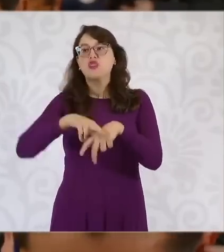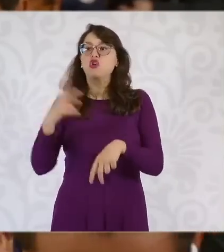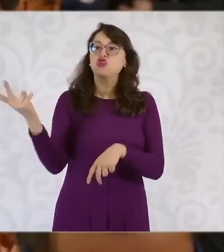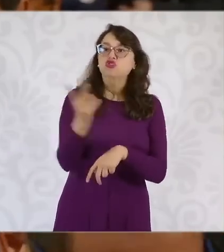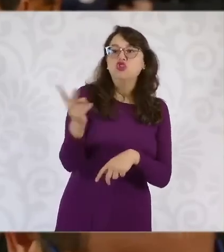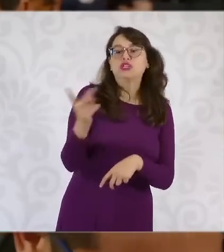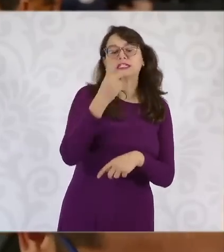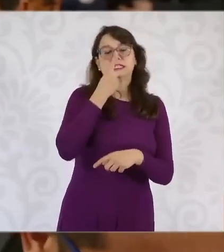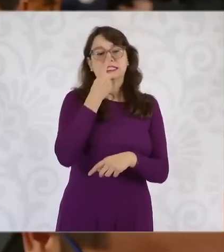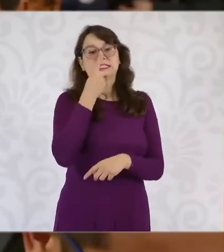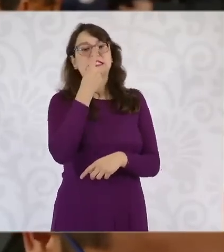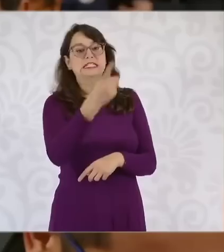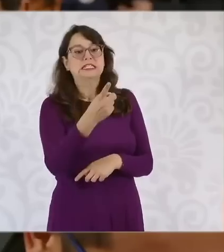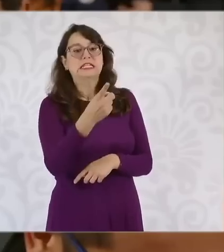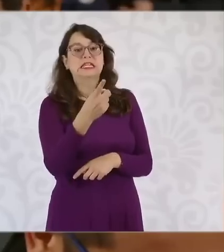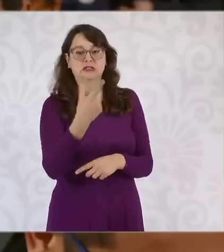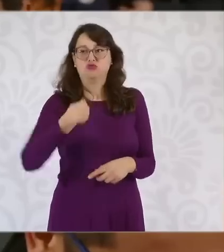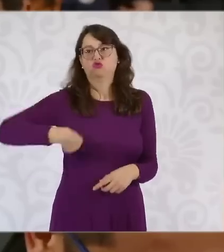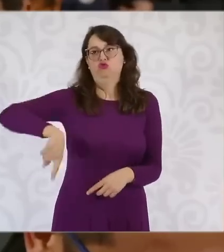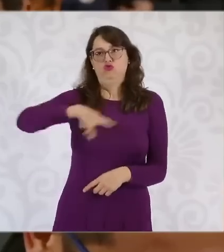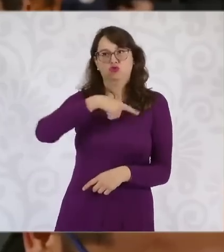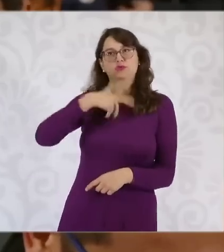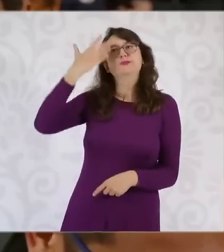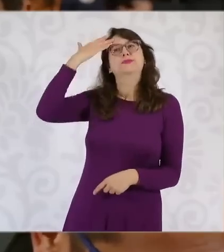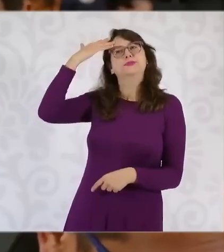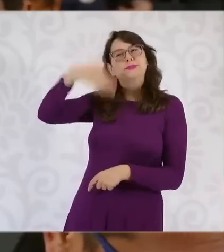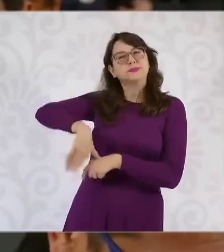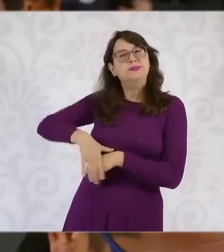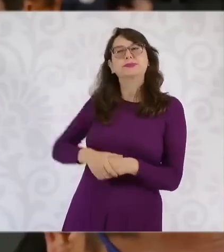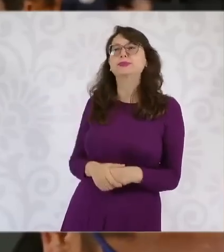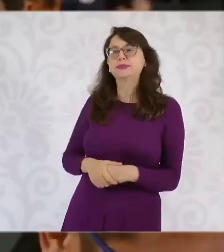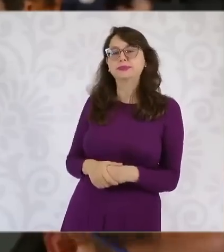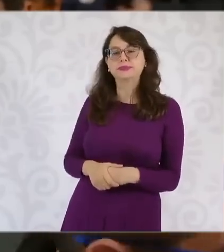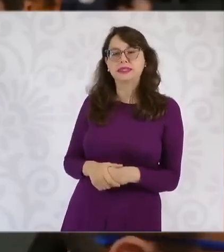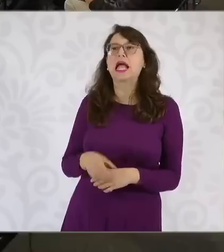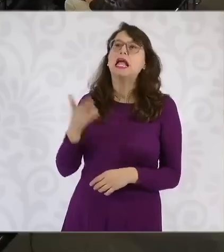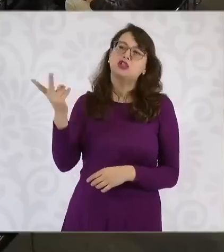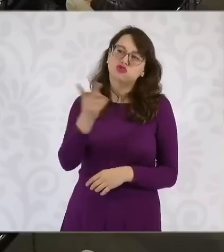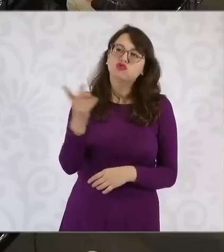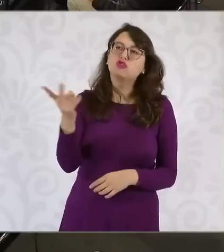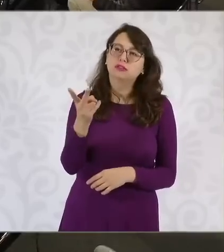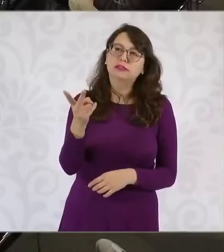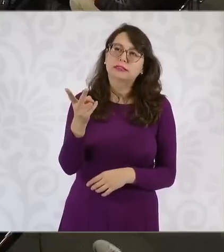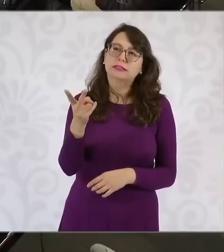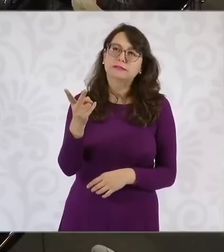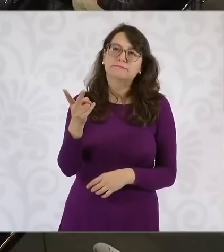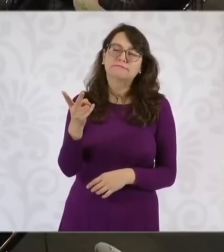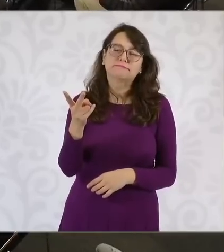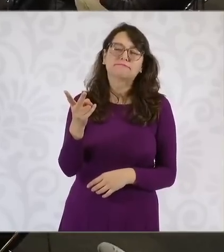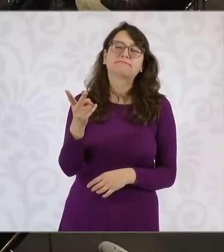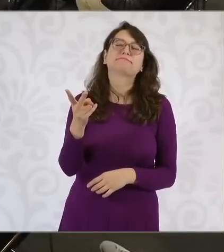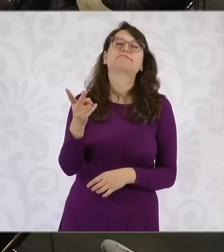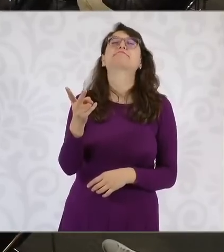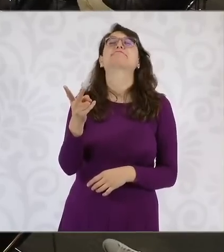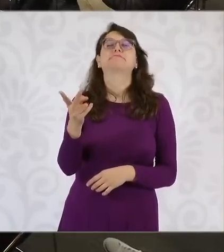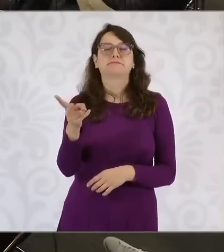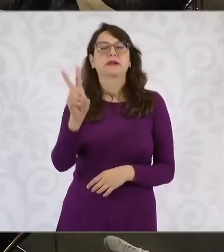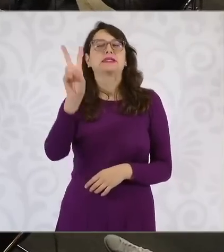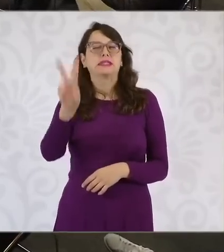los sonorenses sabemos que pues obviamente Es verdad que existe la empresa china que se llama